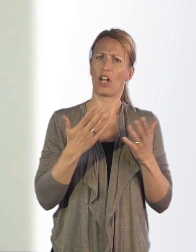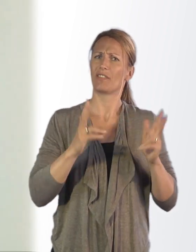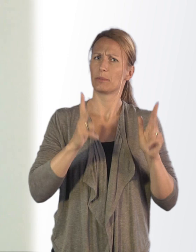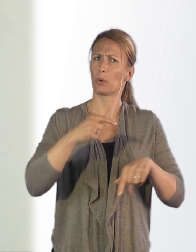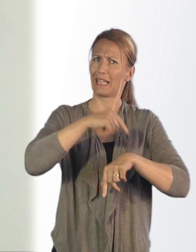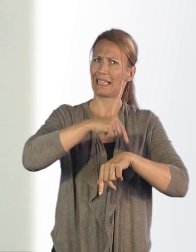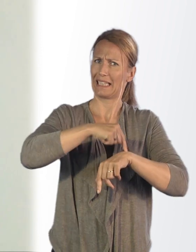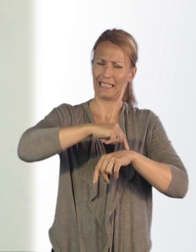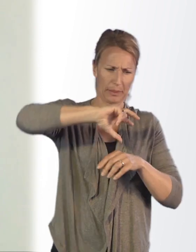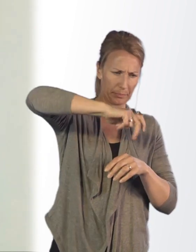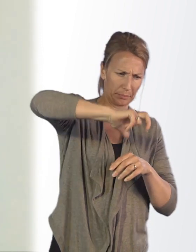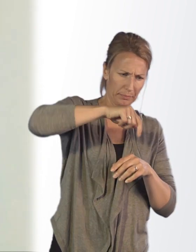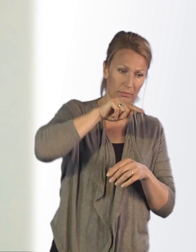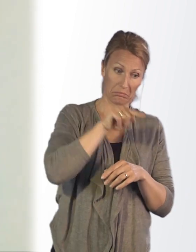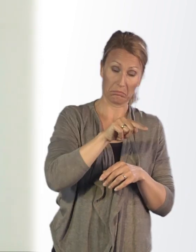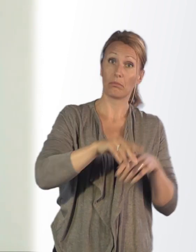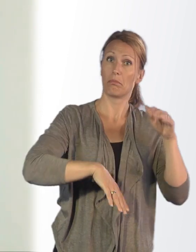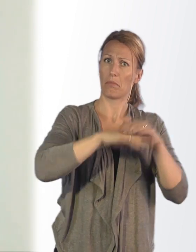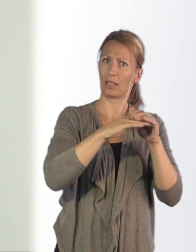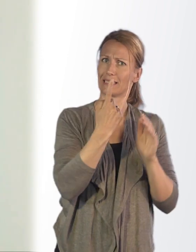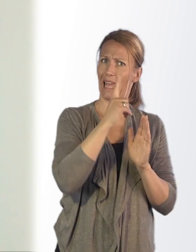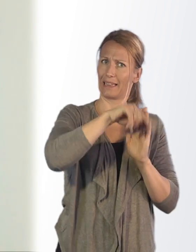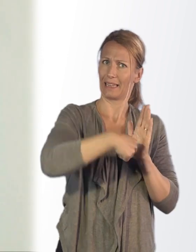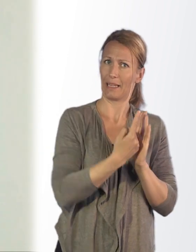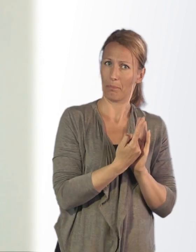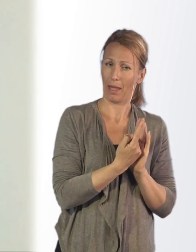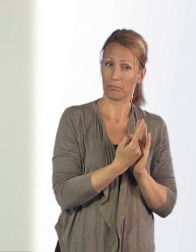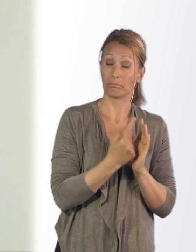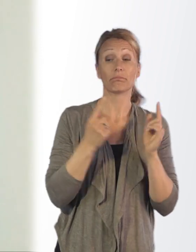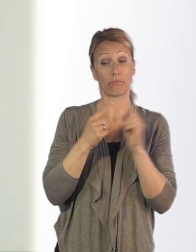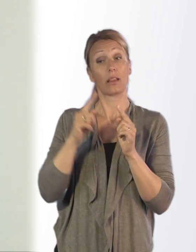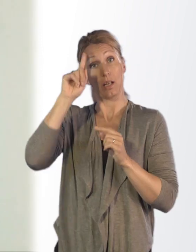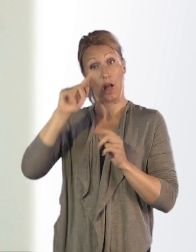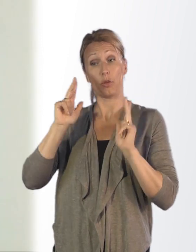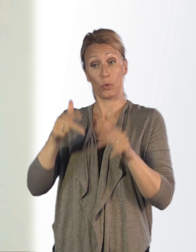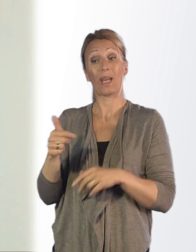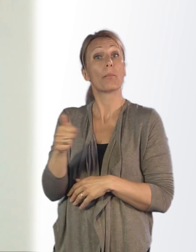Den timeren jeg pleier å bruke går bare til 1 time.